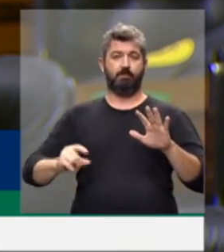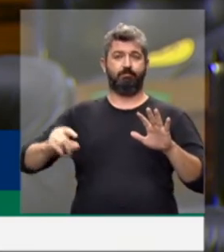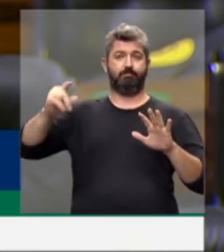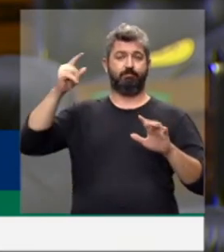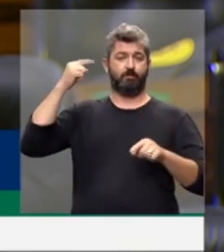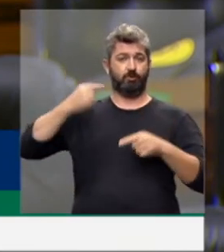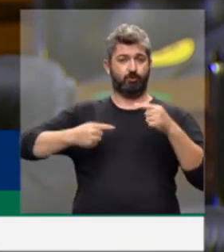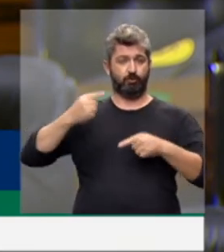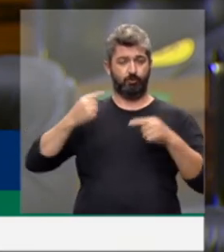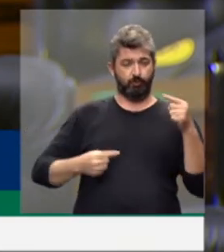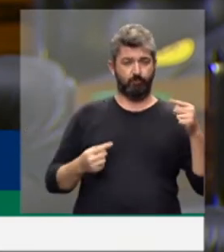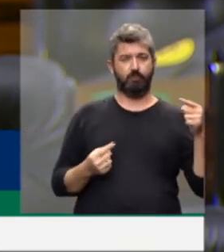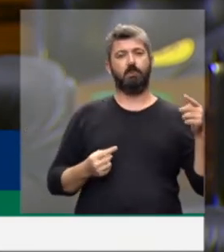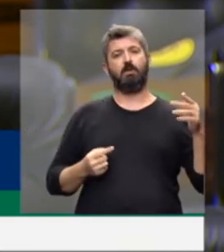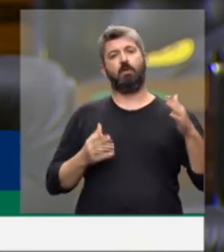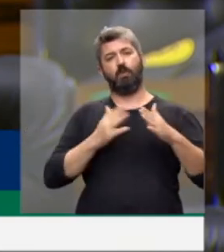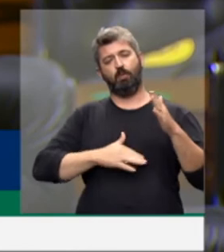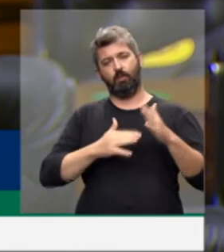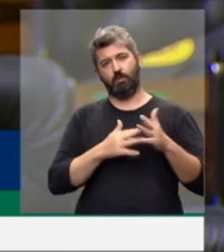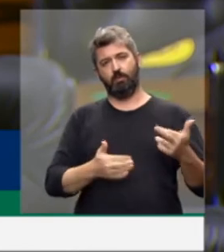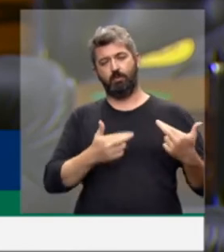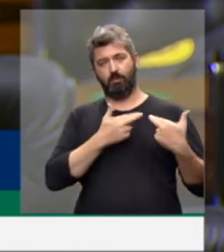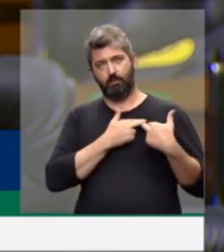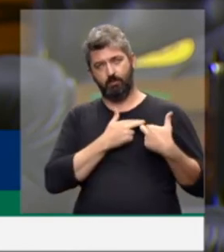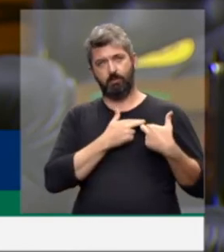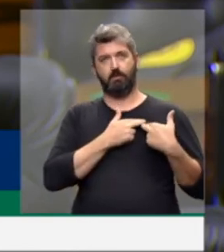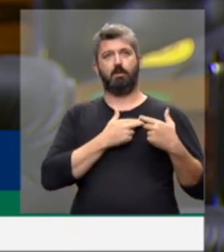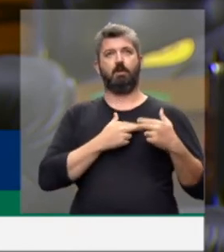PARTIR DESSA DISCUSSÃO. DEIXAR CLARO QUE NÓS ESTAMOS DESDE MUITO TEMPO DISCUTINDO